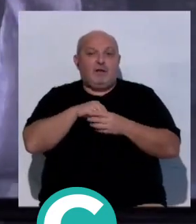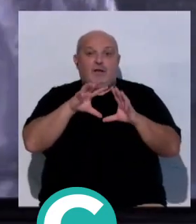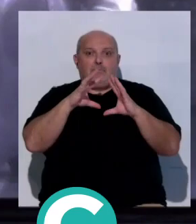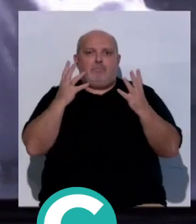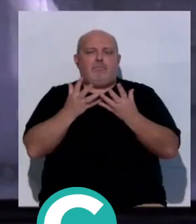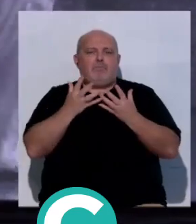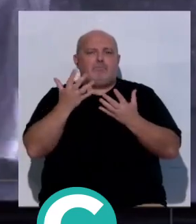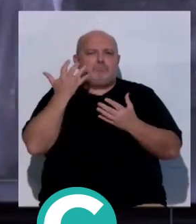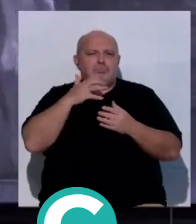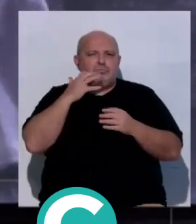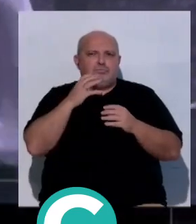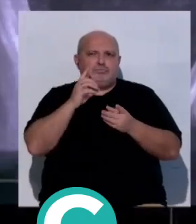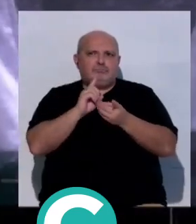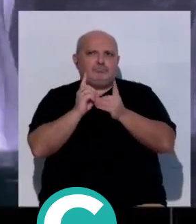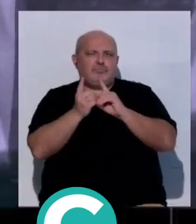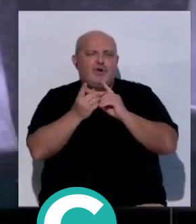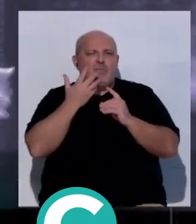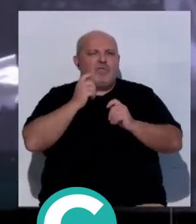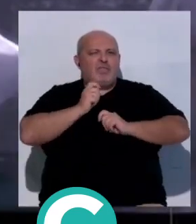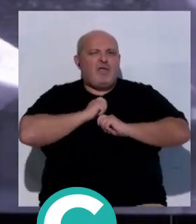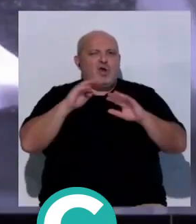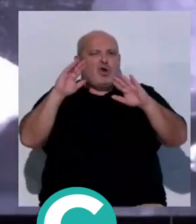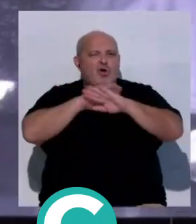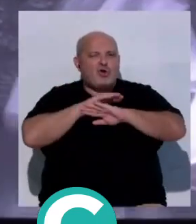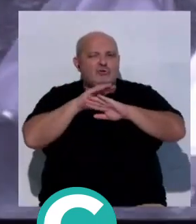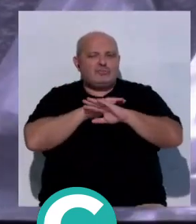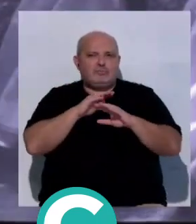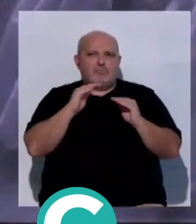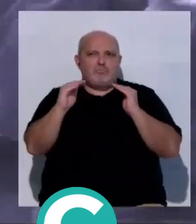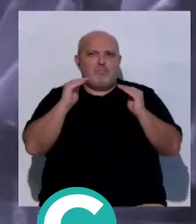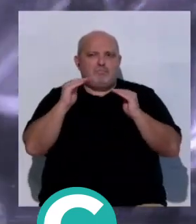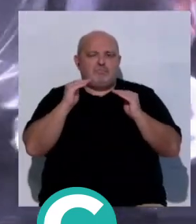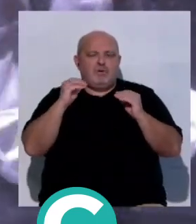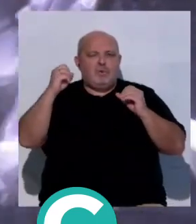los misterios y contradicciones que presenta la noche combinando momentos de lucidez con